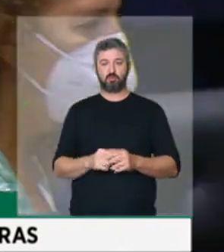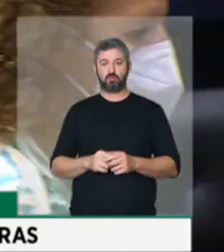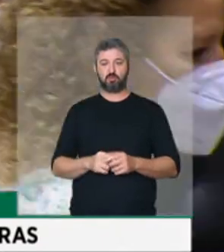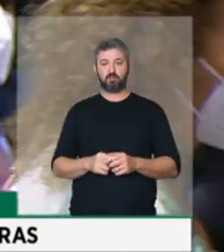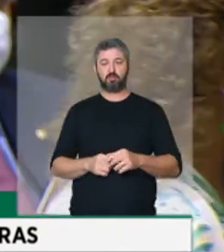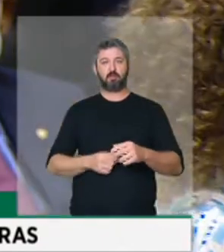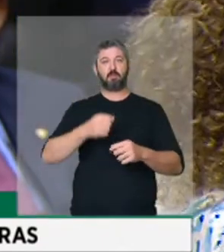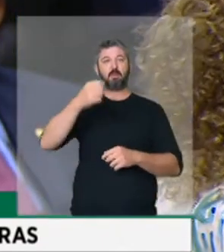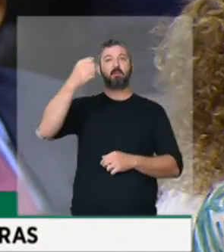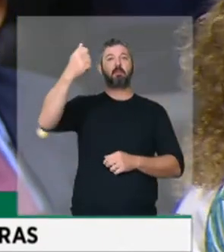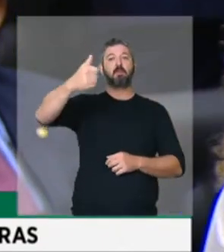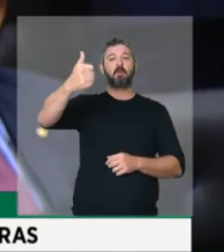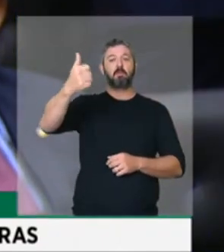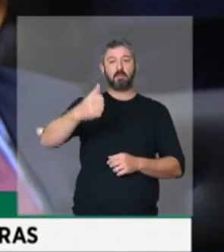ORIENTA O PSOL? -- [DEP. GLAUBER BRAGA]: